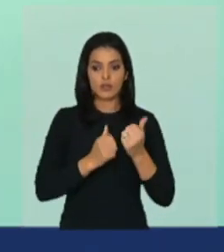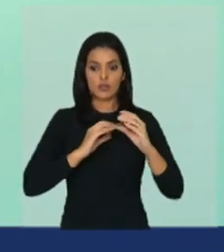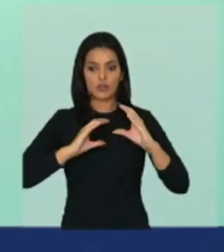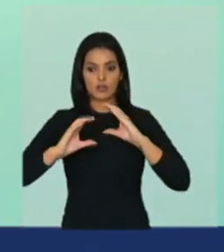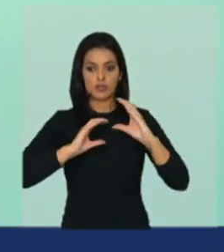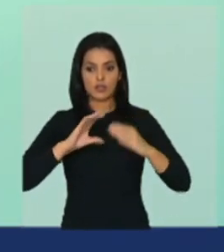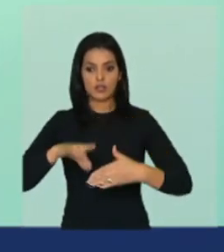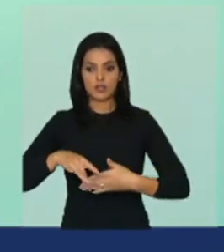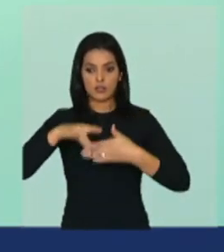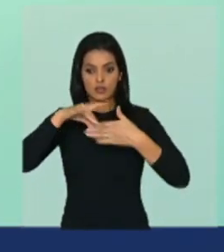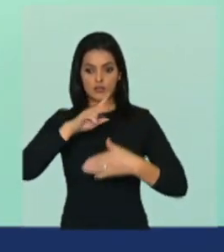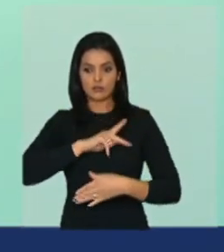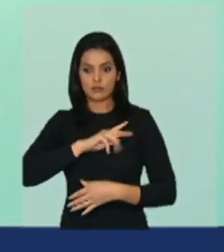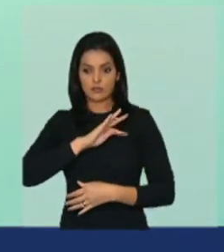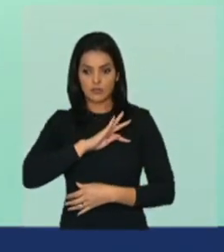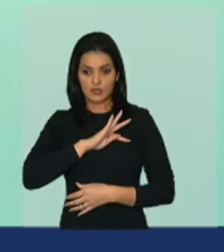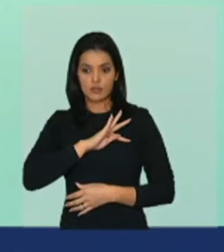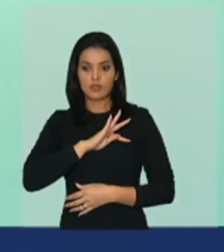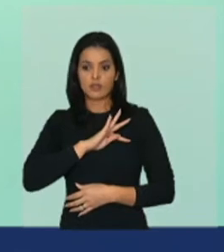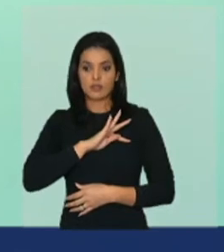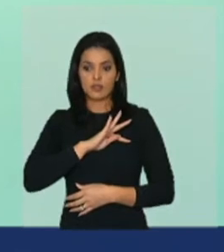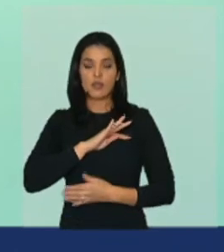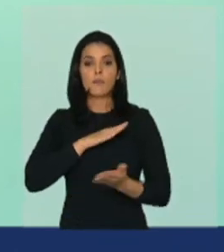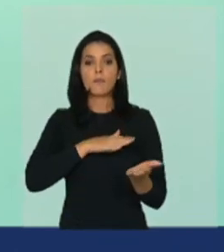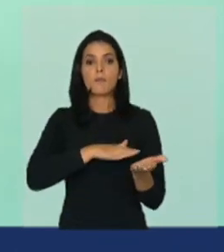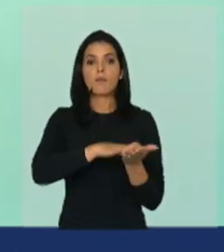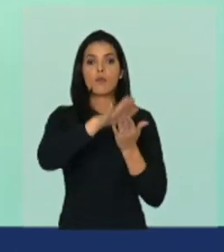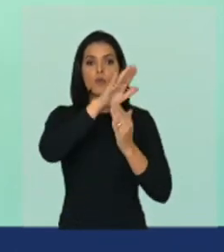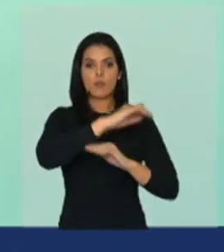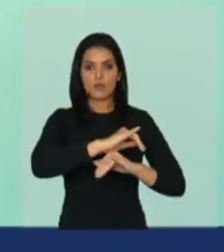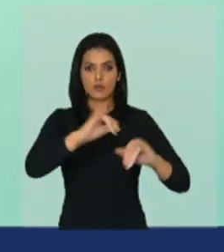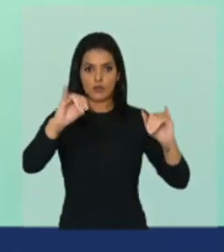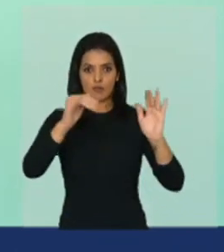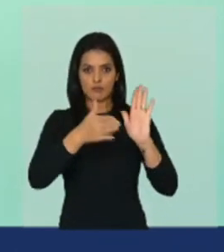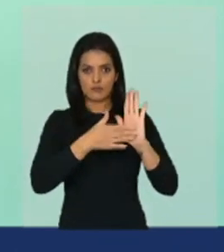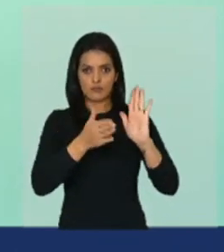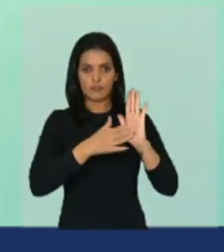DA LIDERANÇA DO PT NA CÂ MARA, PUBLICOU UMA MATÉRIA QUE TRAZIA A FALA DE VÁRIOS